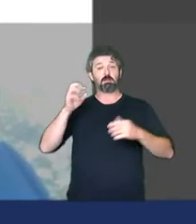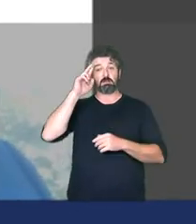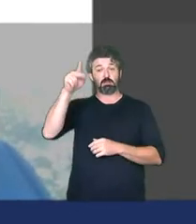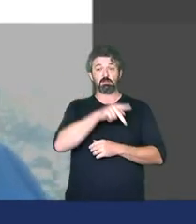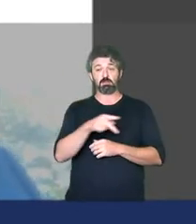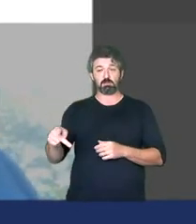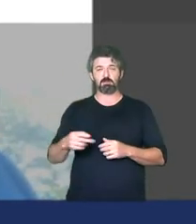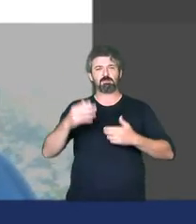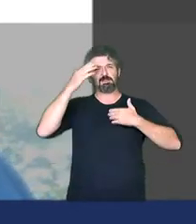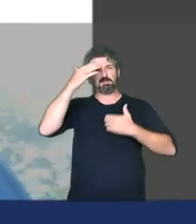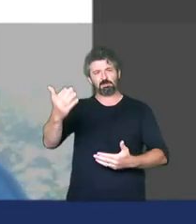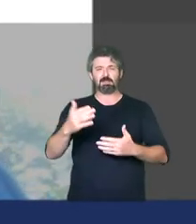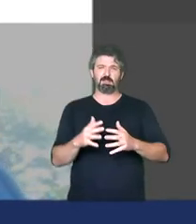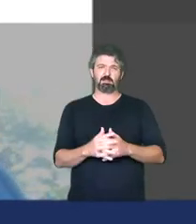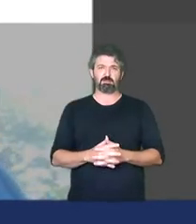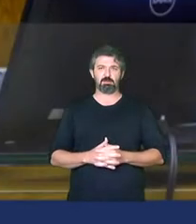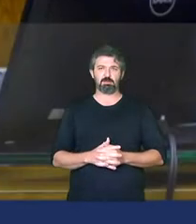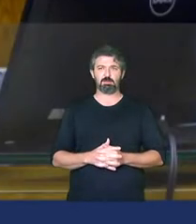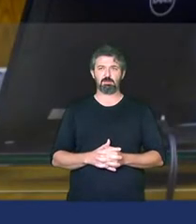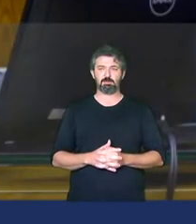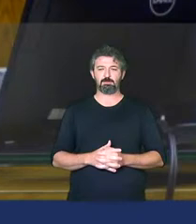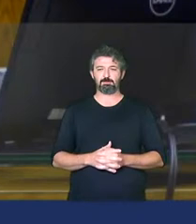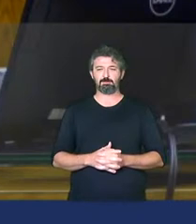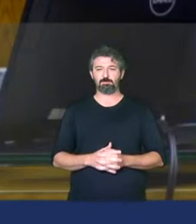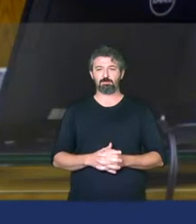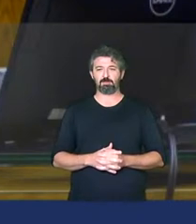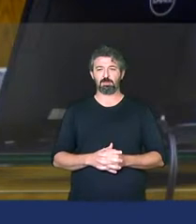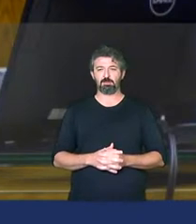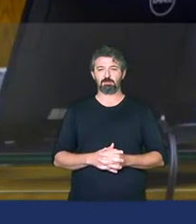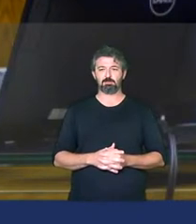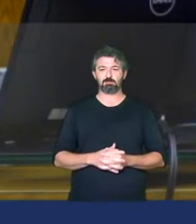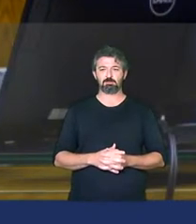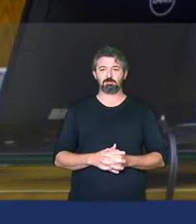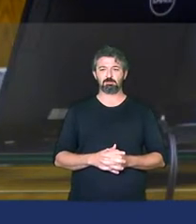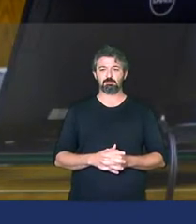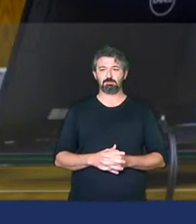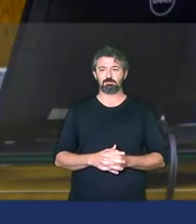PRINCÍPIOS E O MESMO CARÁ TER. SENHOR PRESIDENTE, MUITO